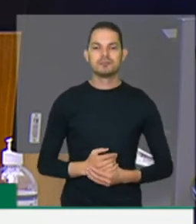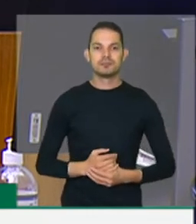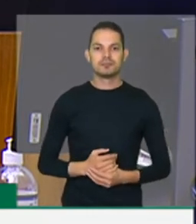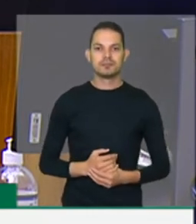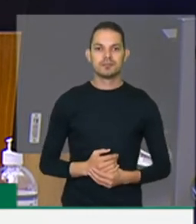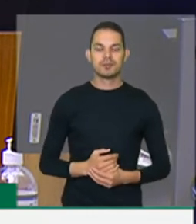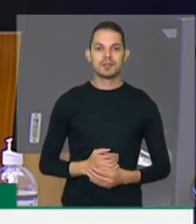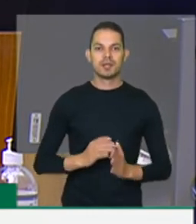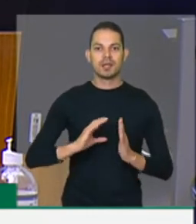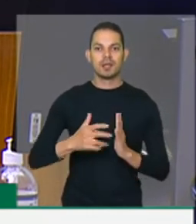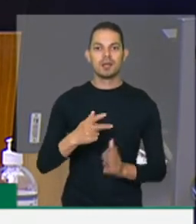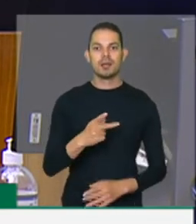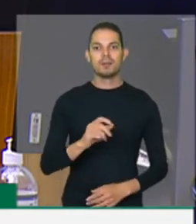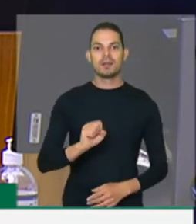ROCHA. ORIENTAÇÃO... COMO